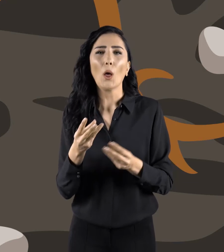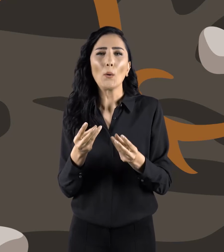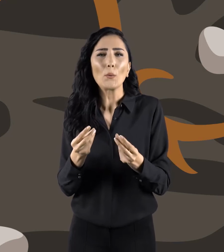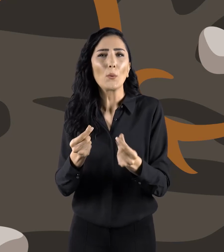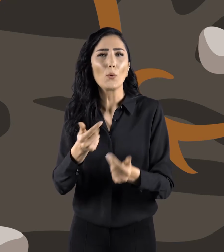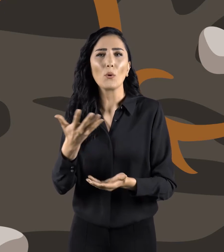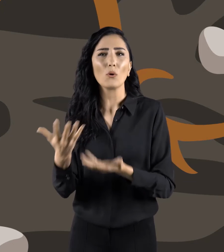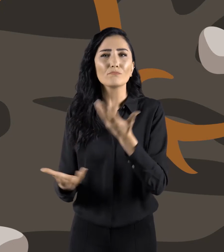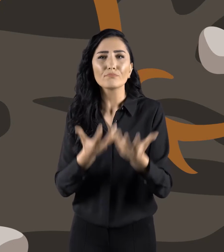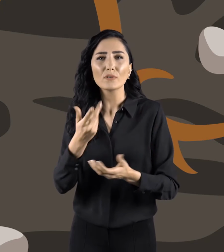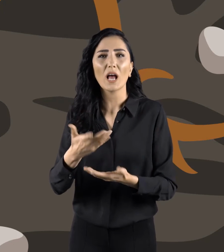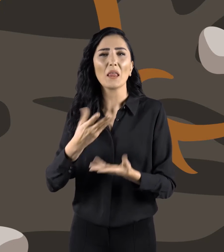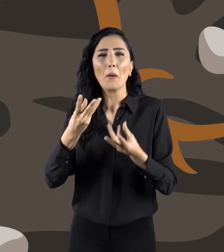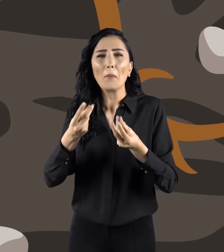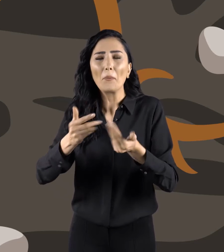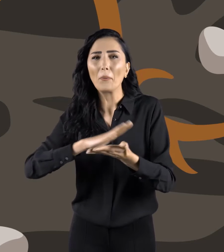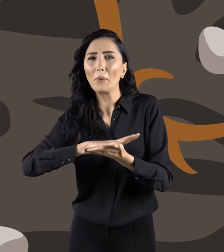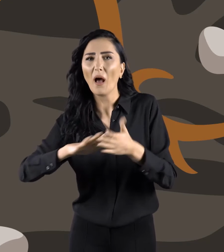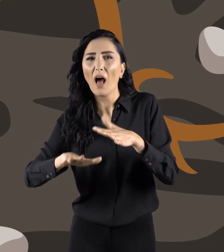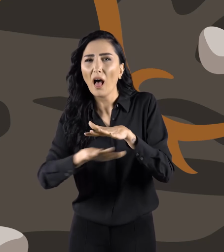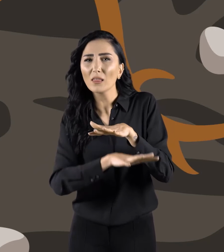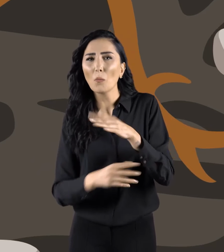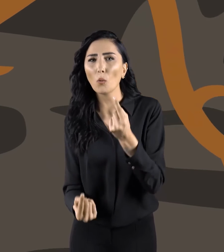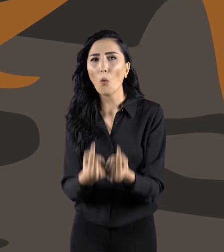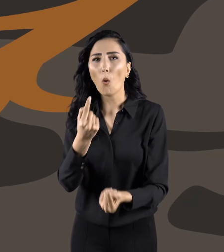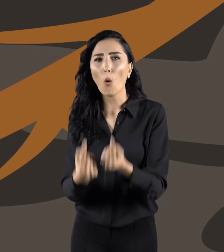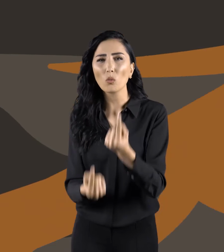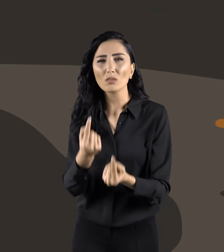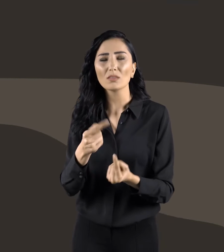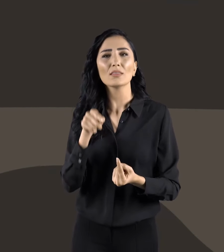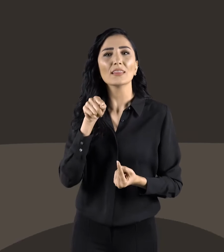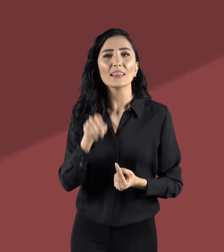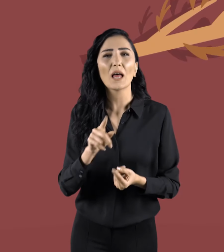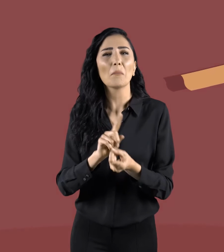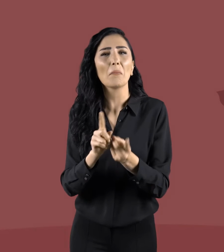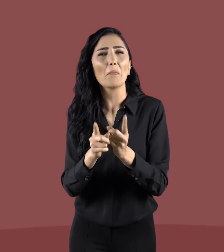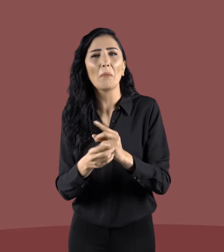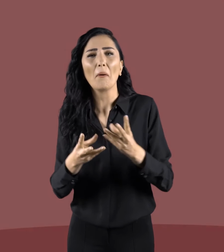Kuru yakıtlar; ölü örtü, alt tabakada bulunan otlar, çayır bitkileri,